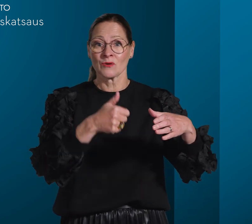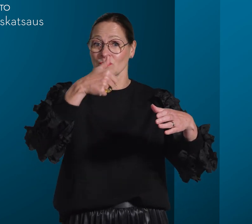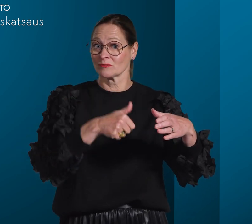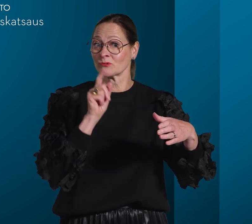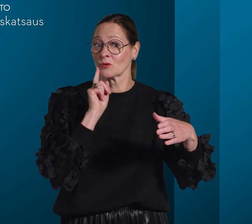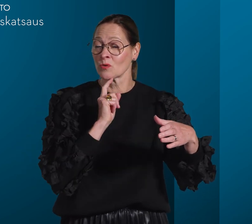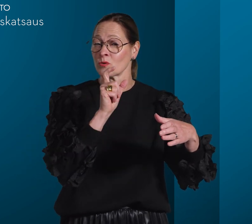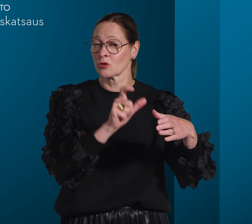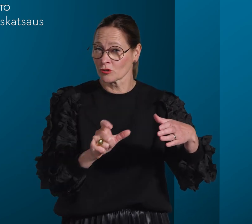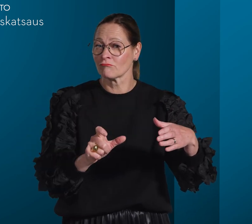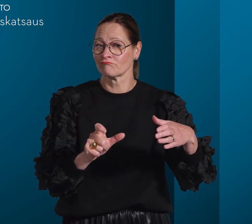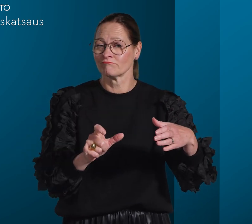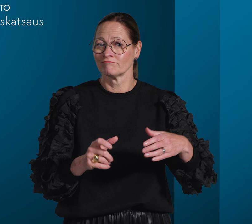joista 90 on kuuroja.